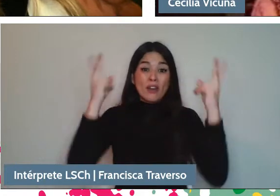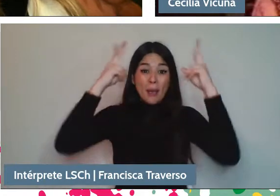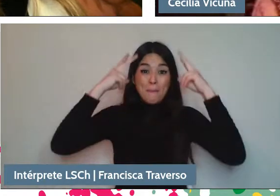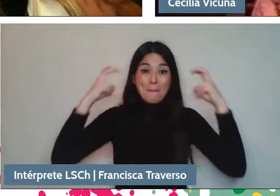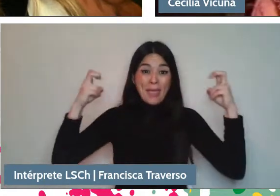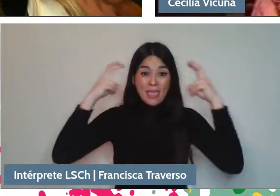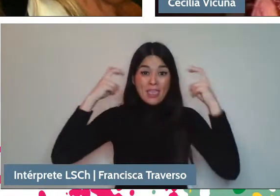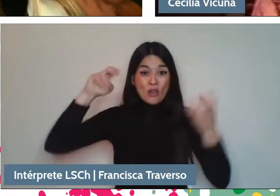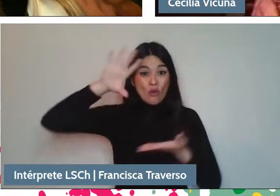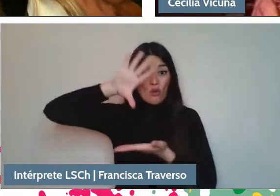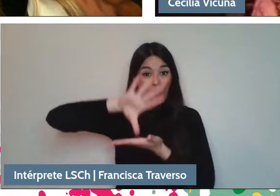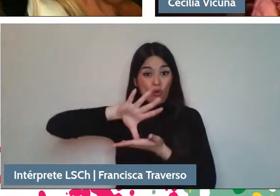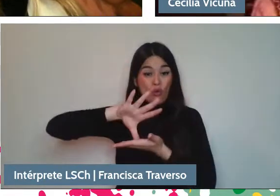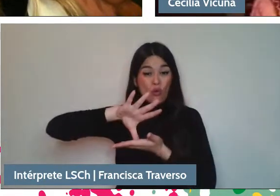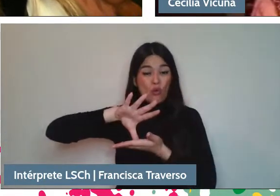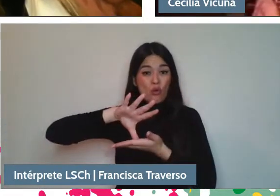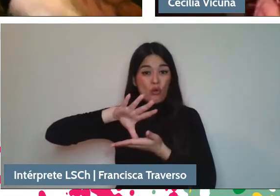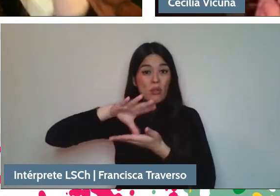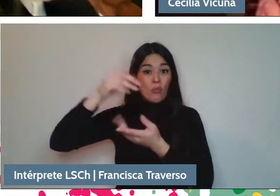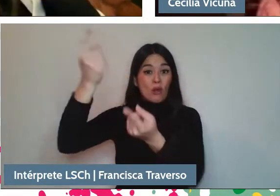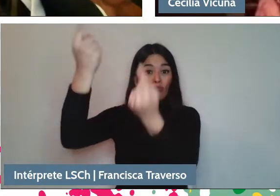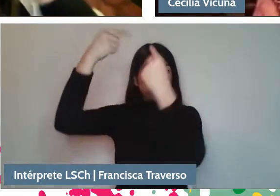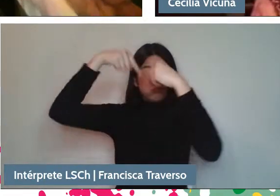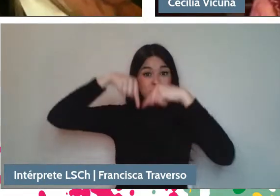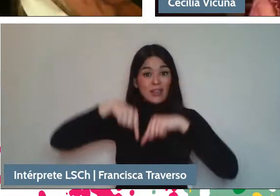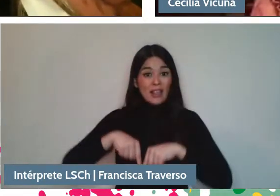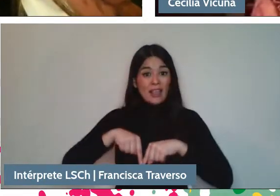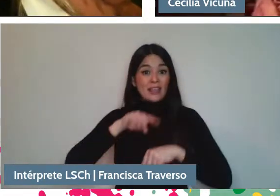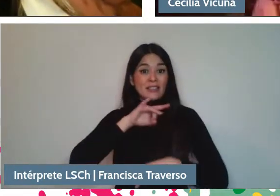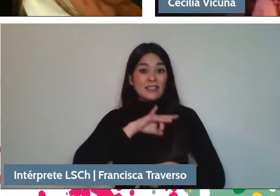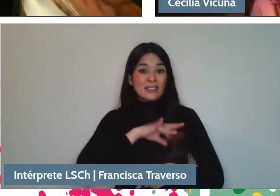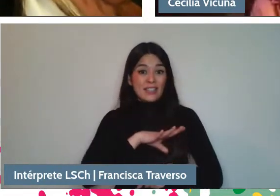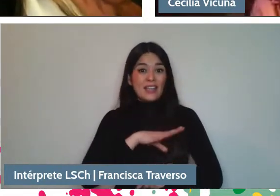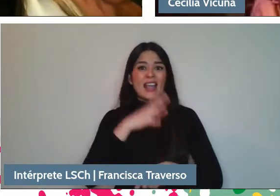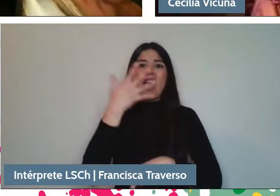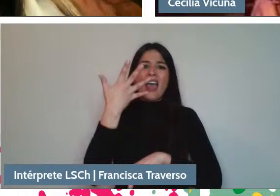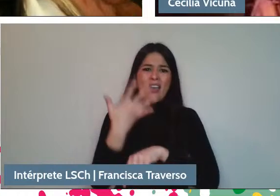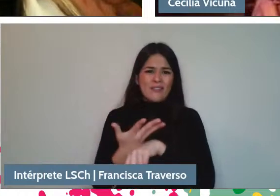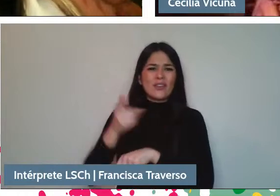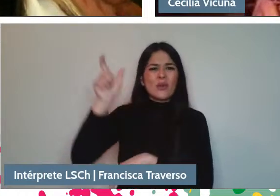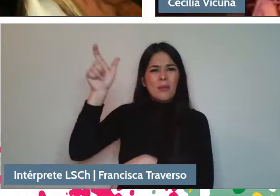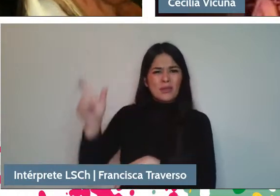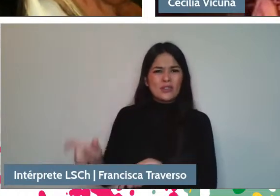Llegaba un... ¿Cómo se llama? Un suplementero que traía una vez por semana, traía revistitas así.